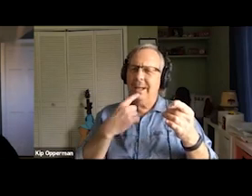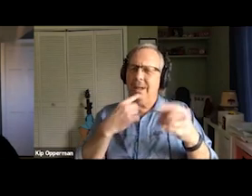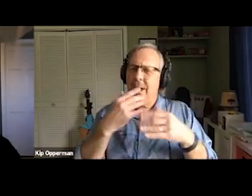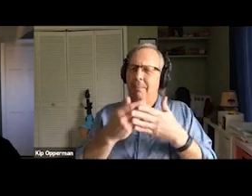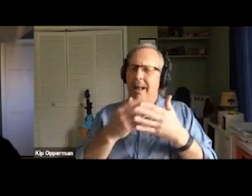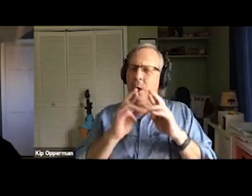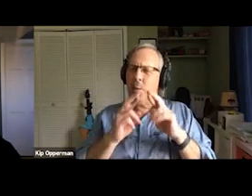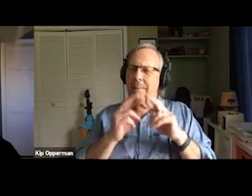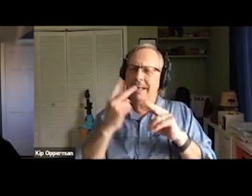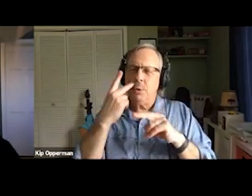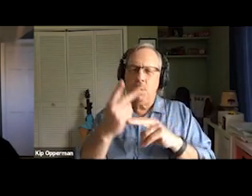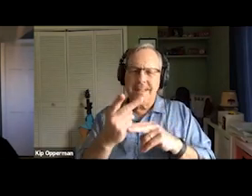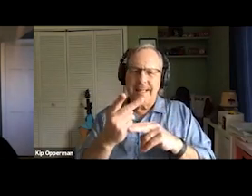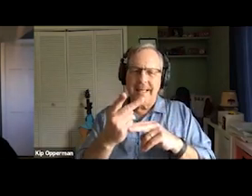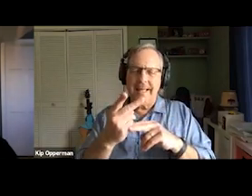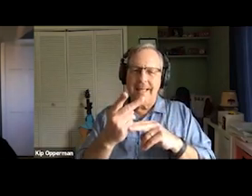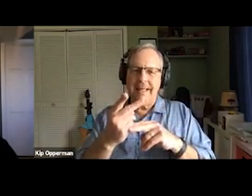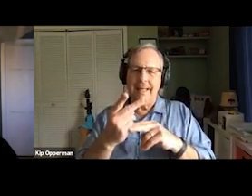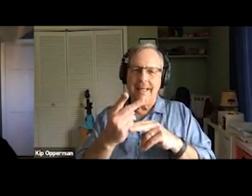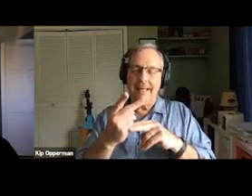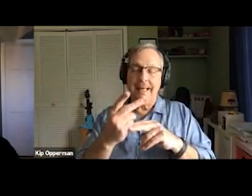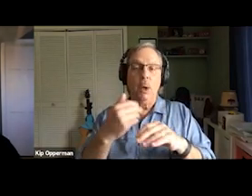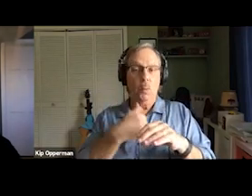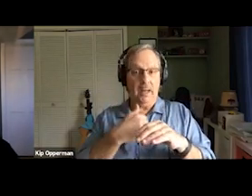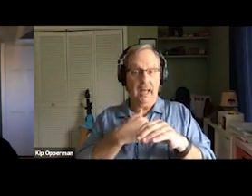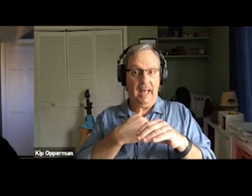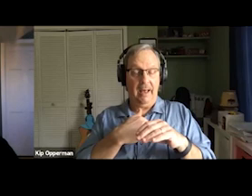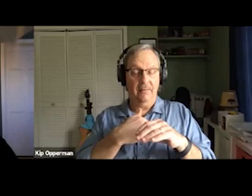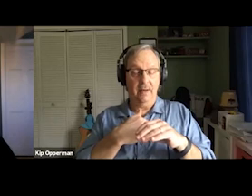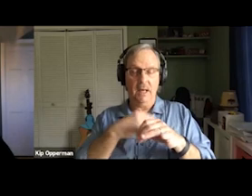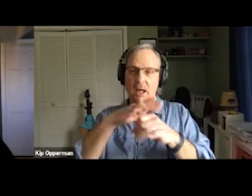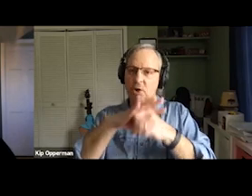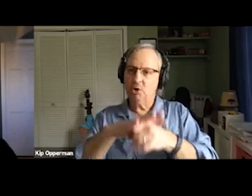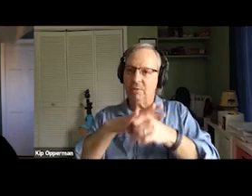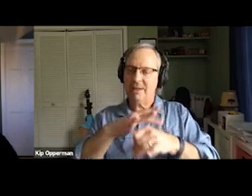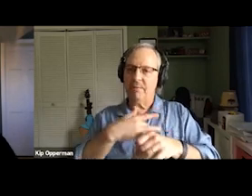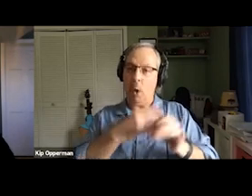que ven aquí. Y tenemos, hay un estrés que sentimos, nuevamente, a nivel individual,